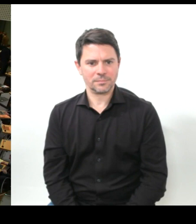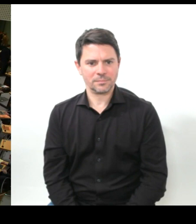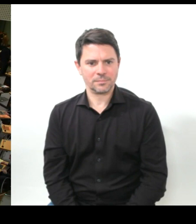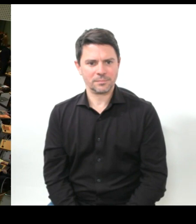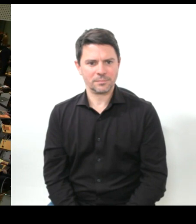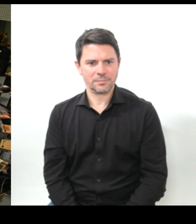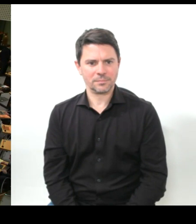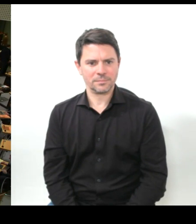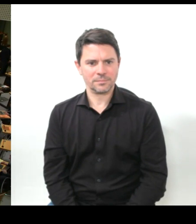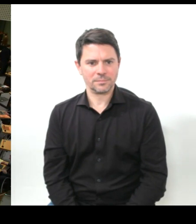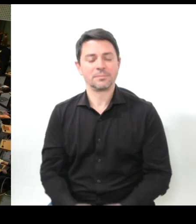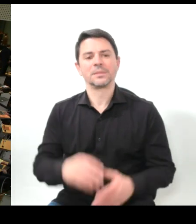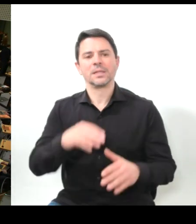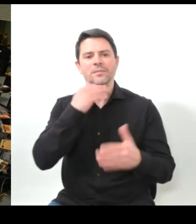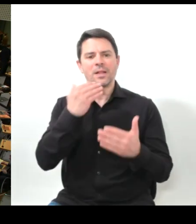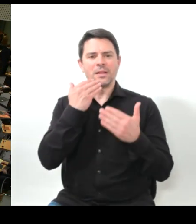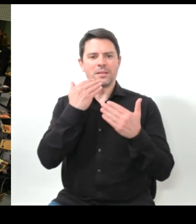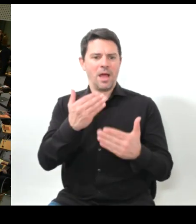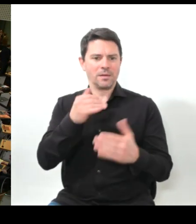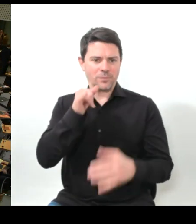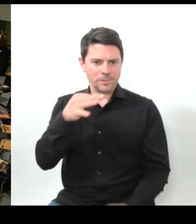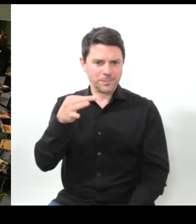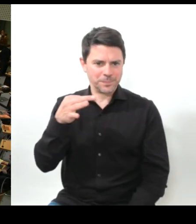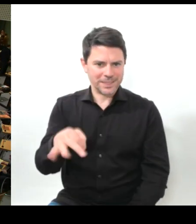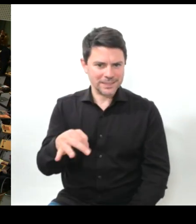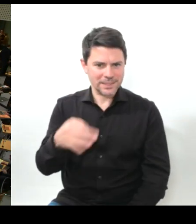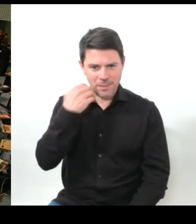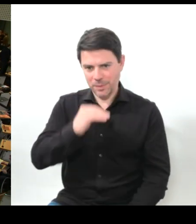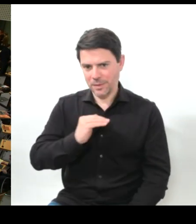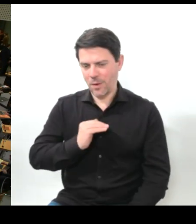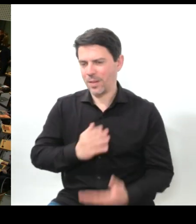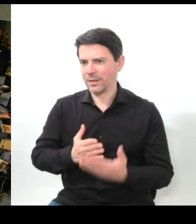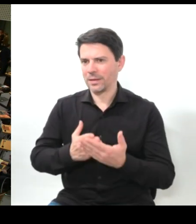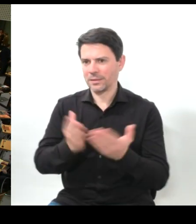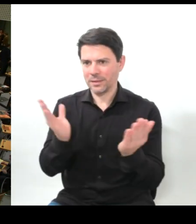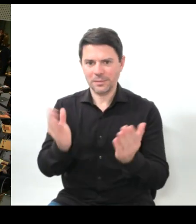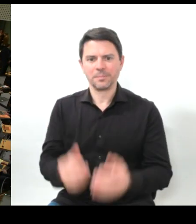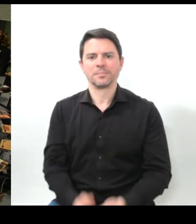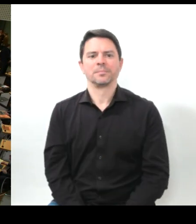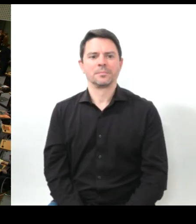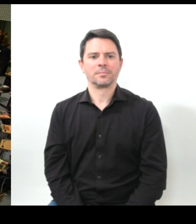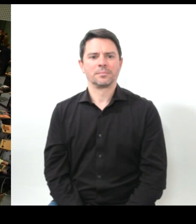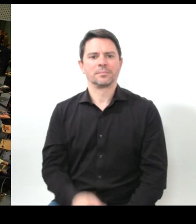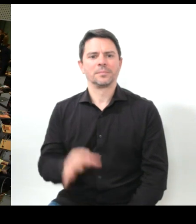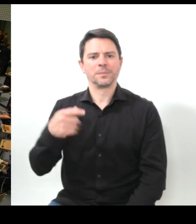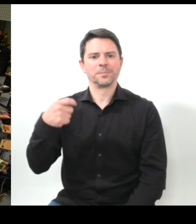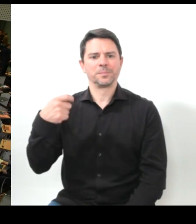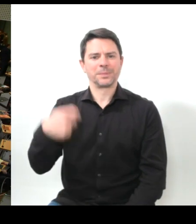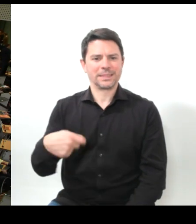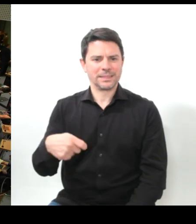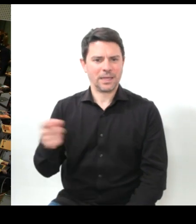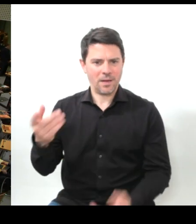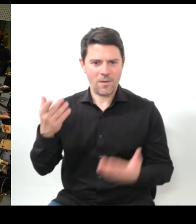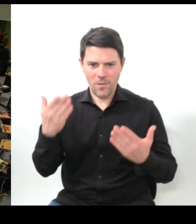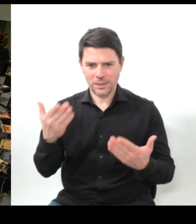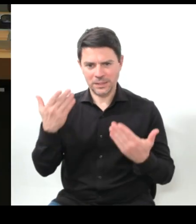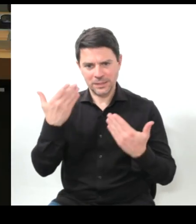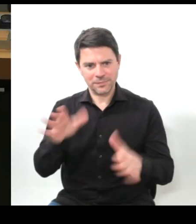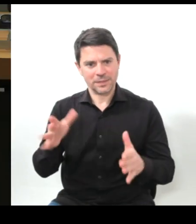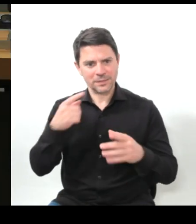bewusst sein und das gilt insbesondere, wenn wir vor einer so außergewöhnlichen Situation stehen, wie der ersten vollständigen Wiederholungswahl